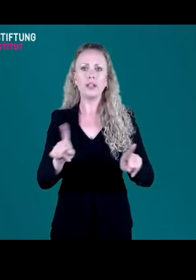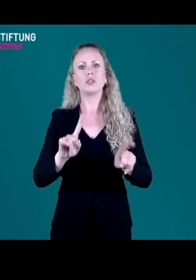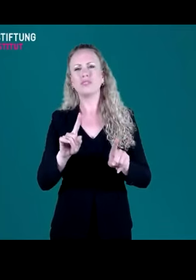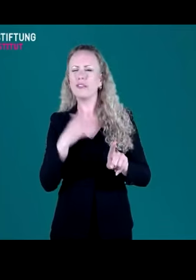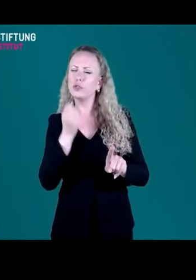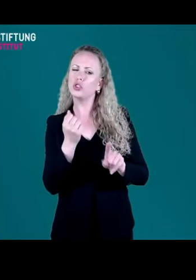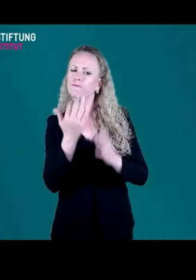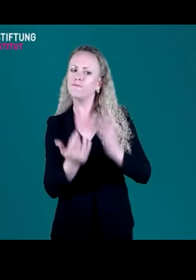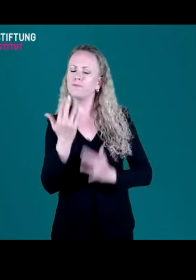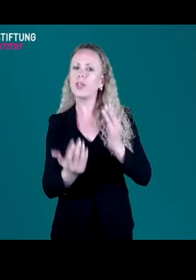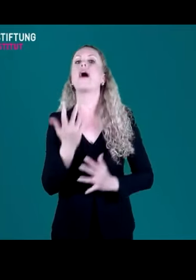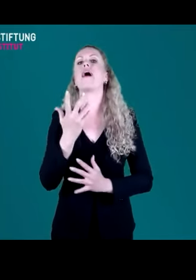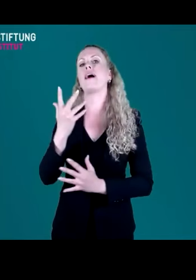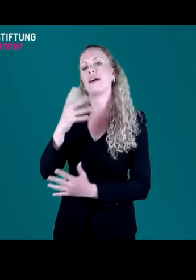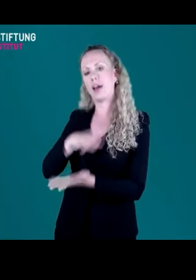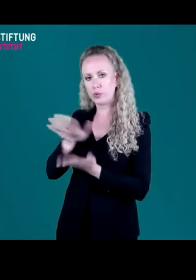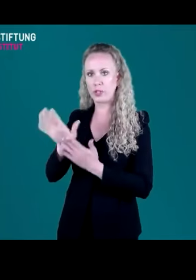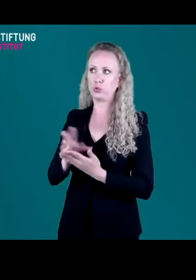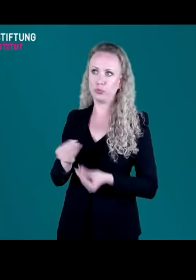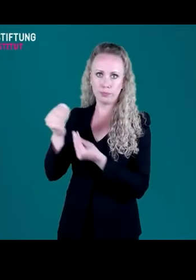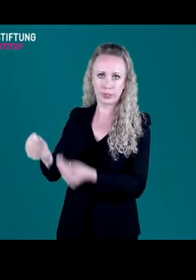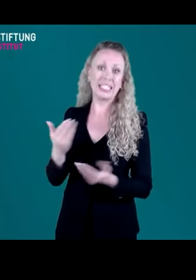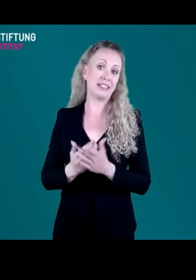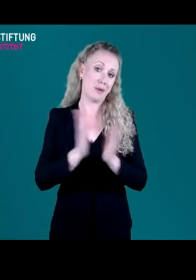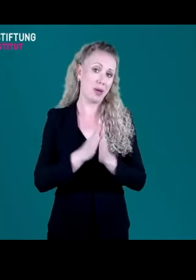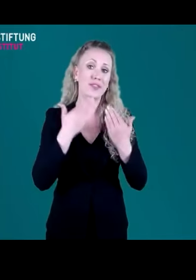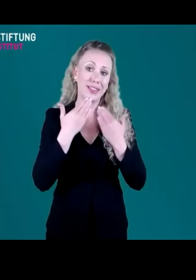Wir sind Ihnen daher sehr dankbar für die Teilnahme an der Befragung.